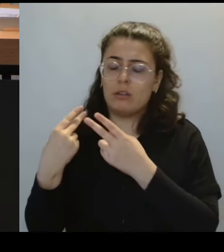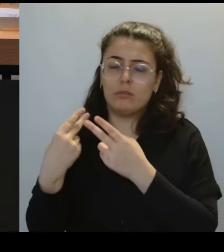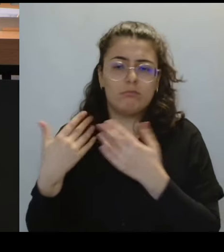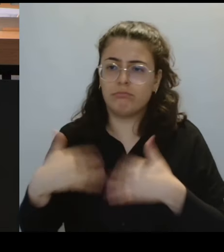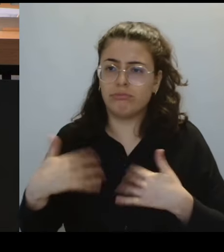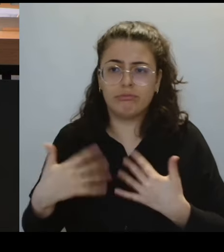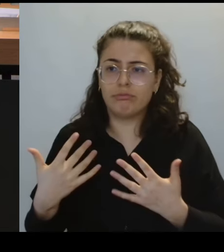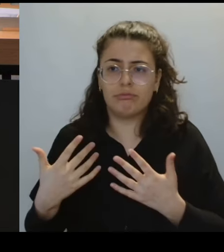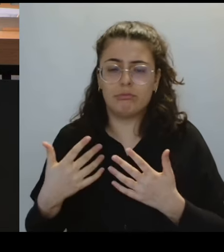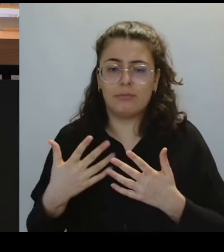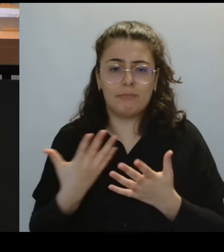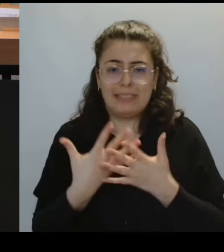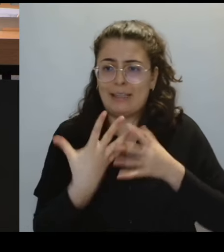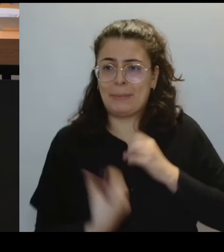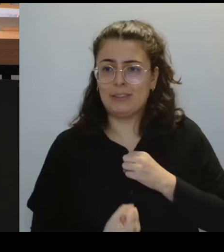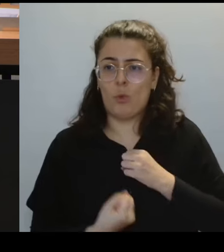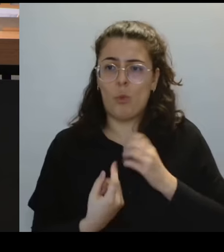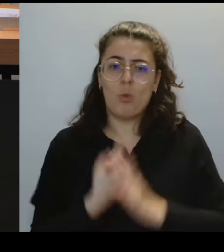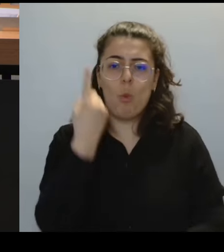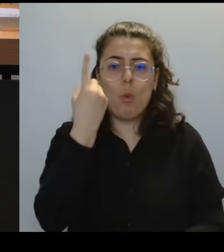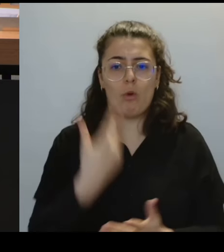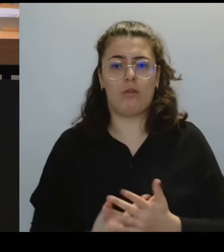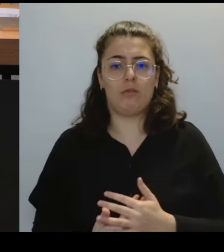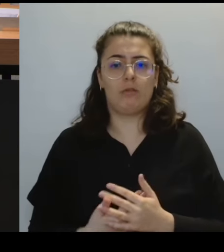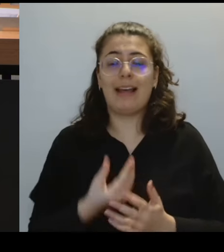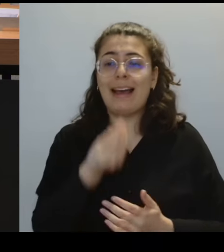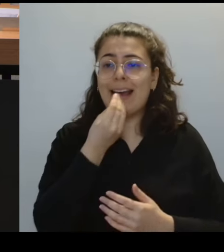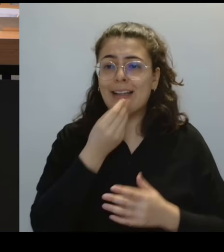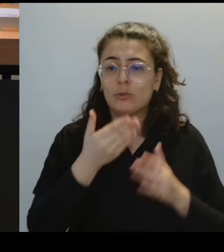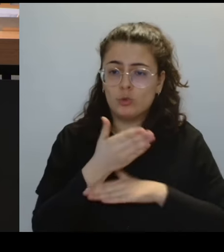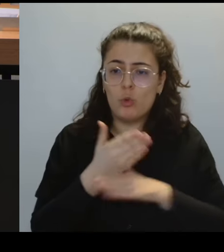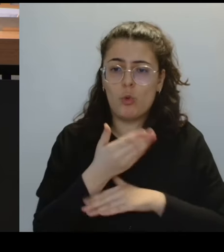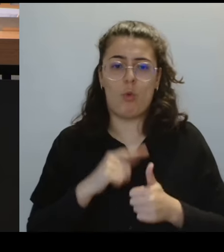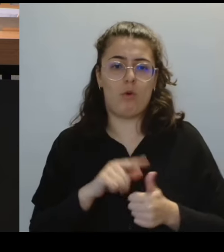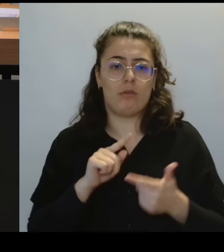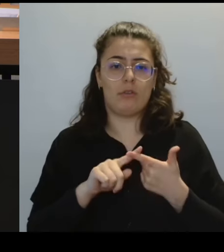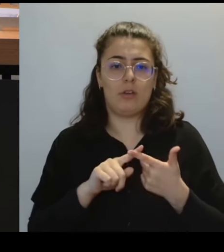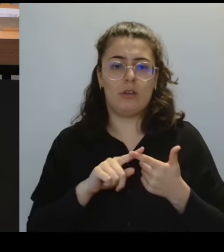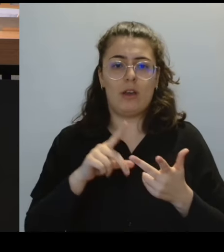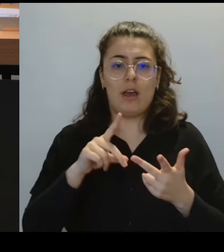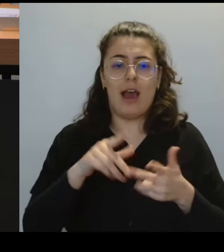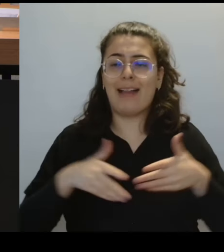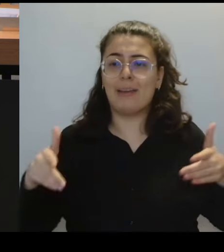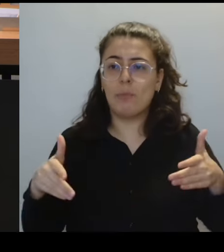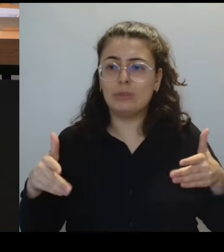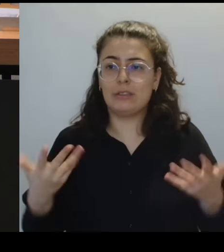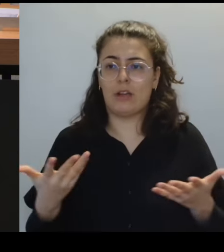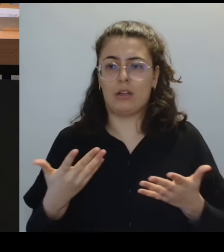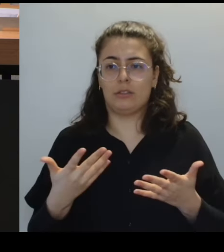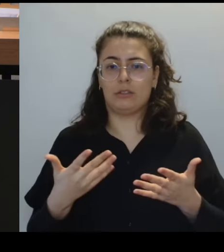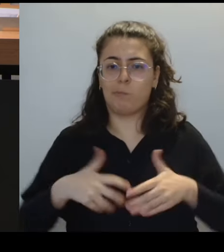diagnostizierte Essstörungen, mehr diagnostizierte Adipositasfälle. Hier muss also auch entsprechend gehandelt werden.